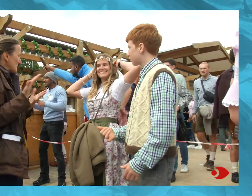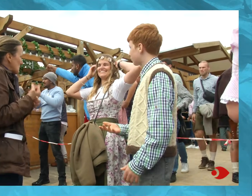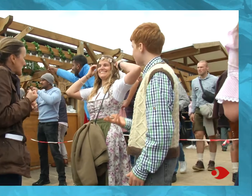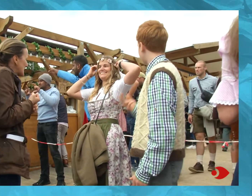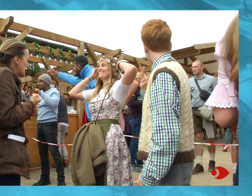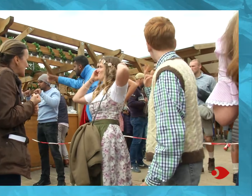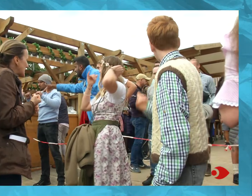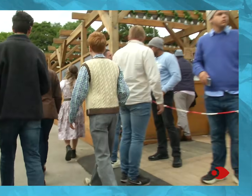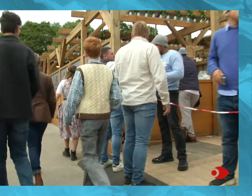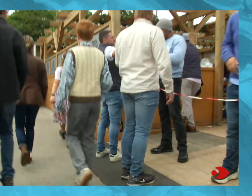Und was machen wir jetzt?